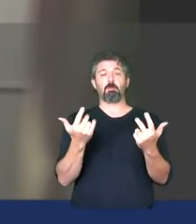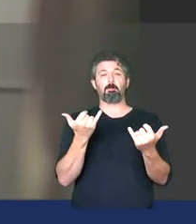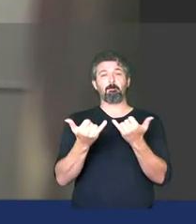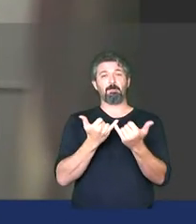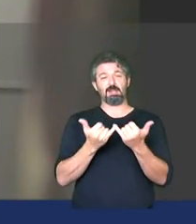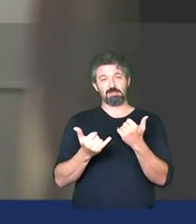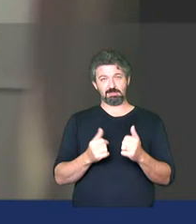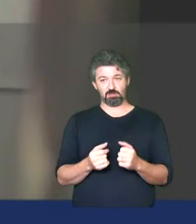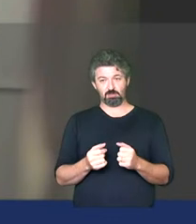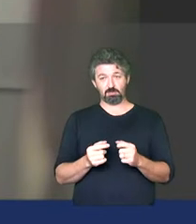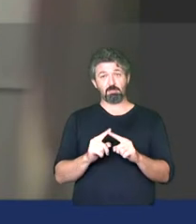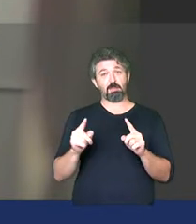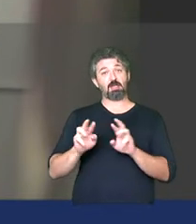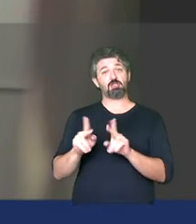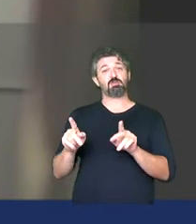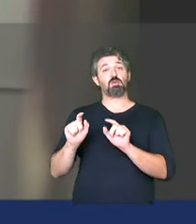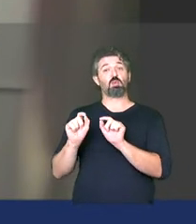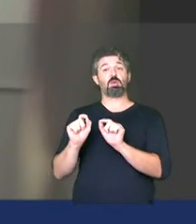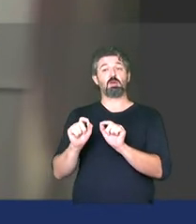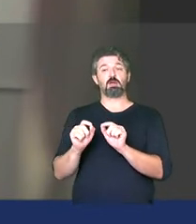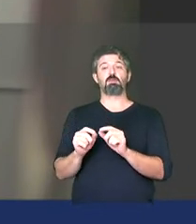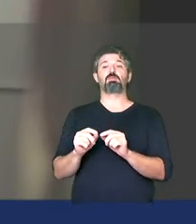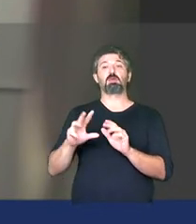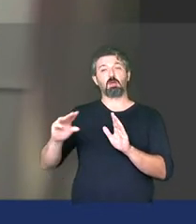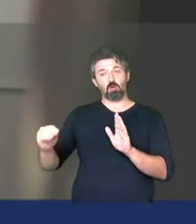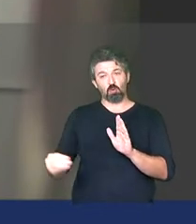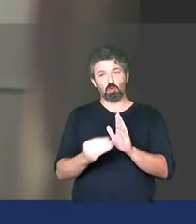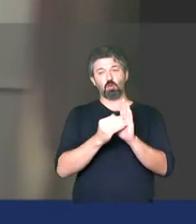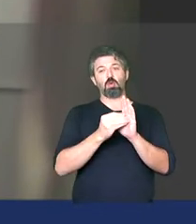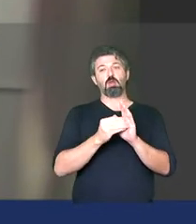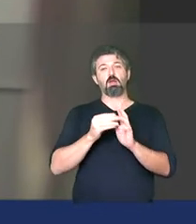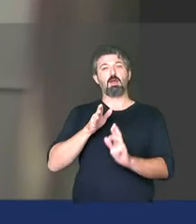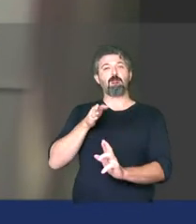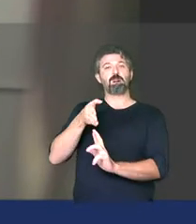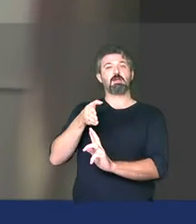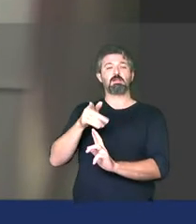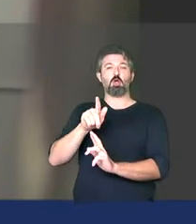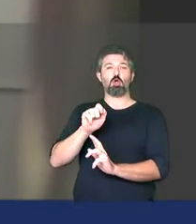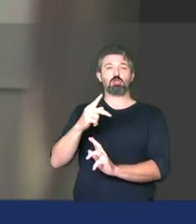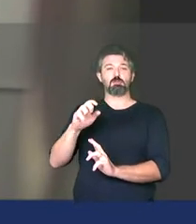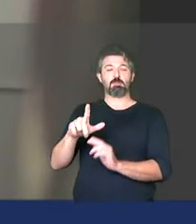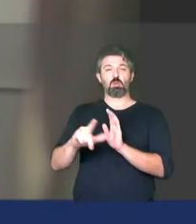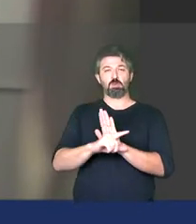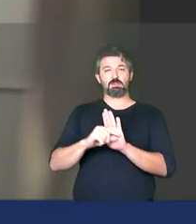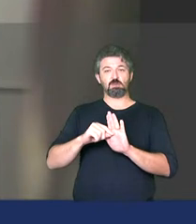2, DEPUTADOS SILVA E OUTROS TEM SENTIDO SIMULAR A NÚMERO UM, COM DIFERENÇA QUE FAZ INCLUSÃO DE CULTURA GOSPEL,